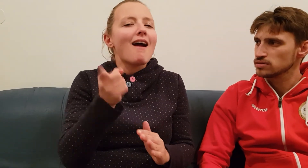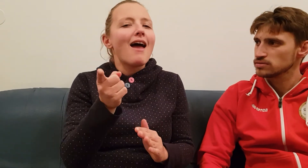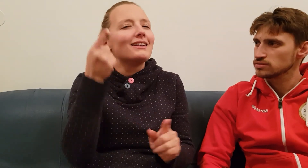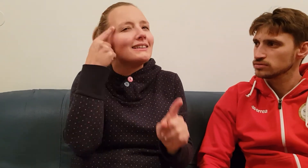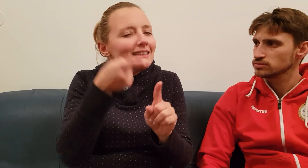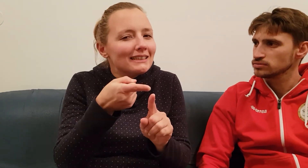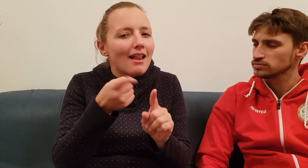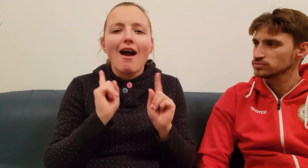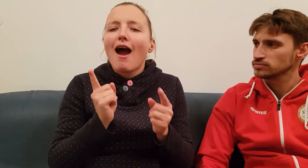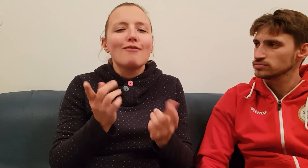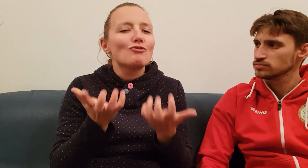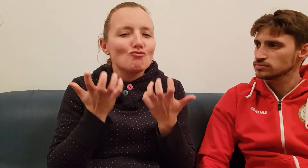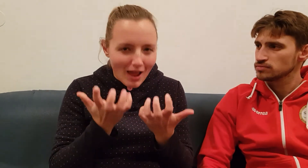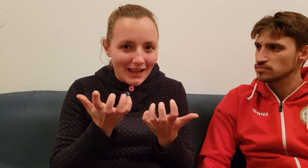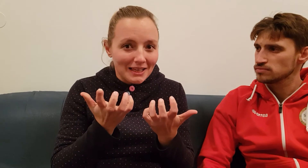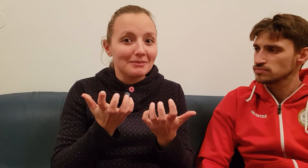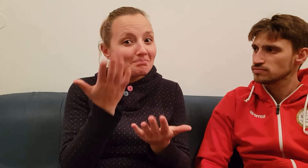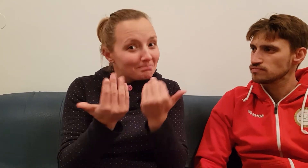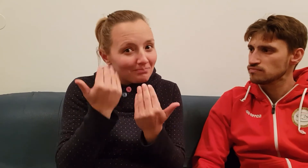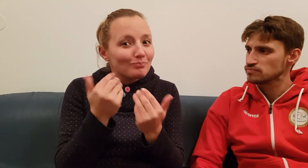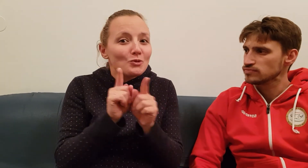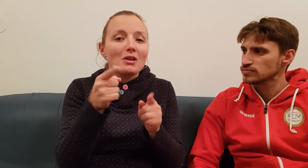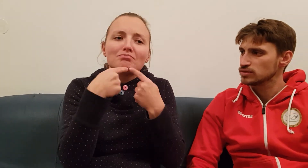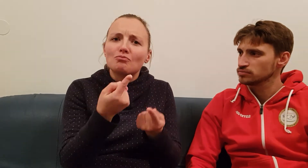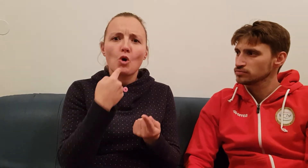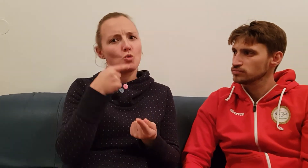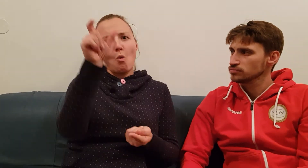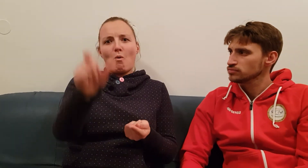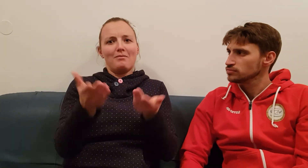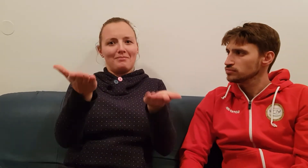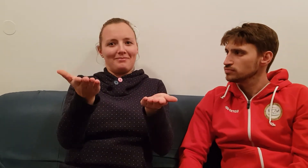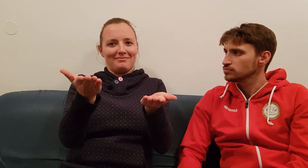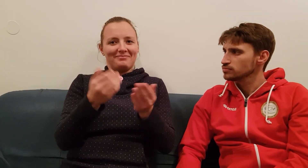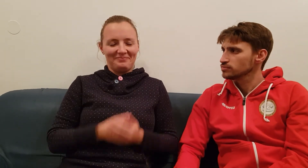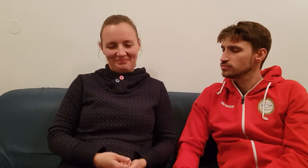kaj je vaš cilj, kaj si želite. Pošljite nam in tudi povejte, kdo ste.